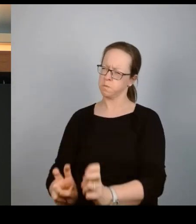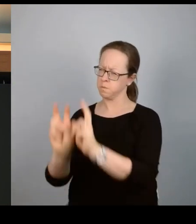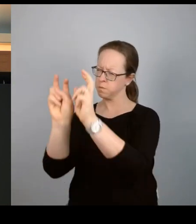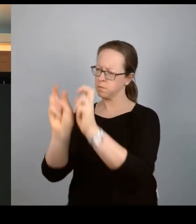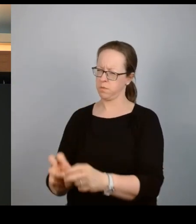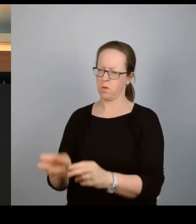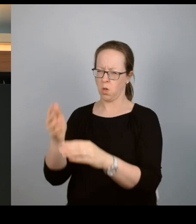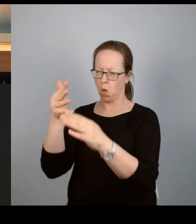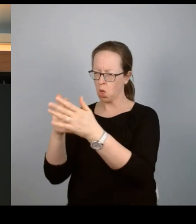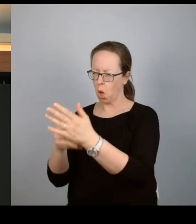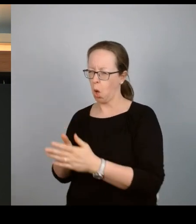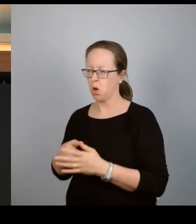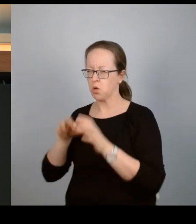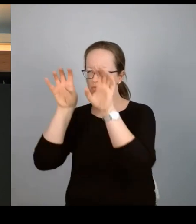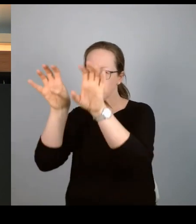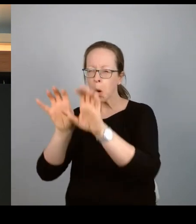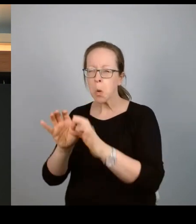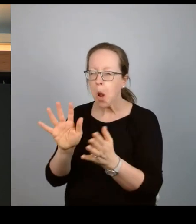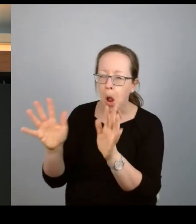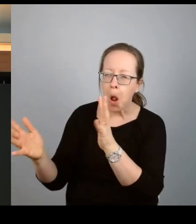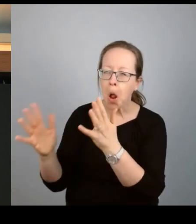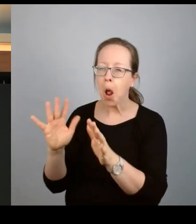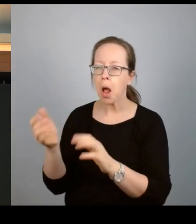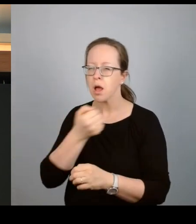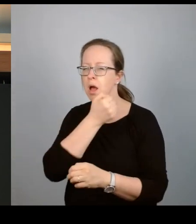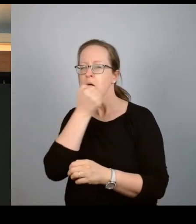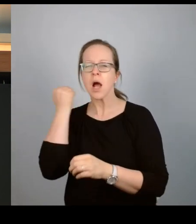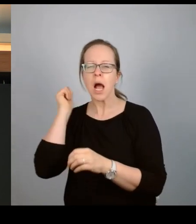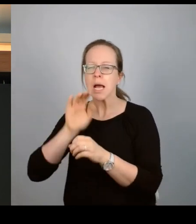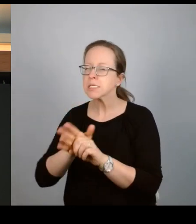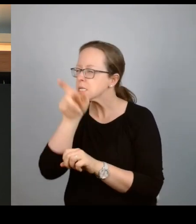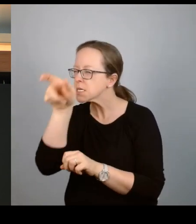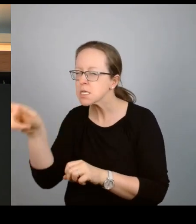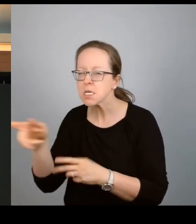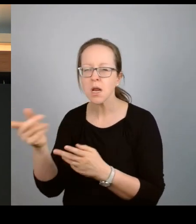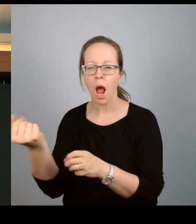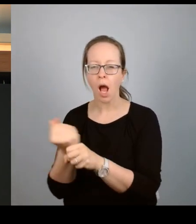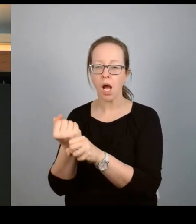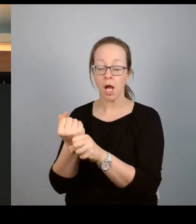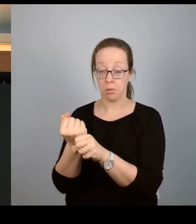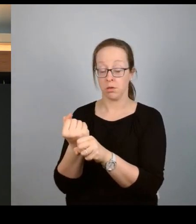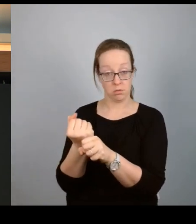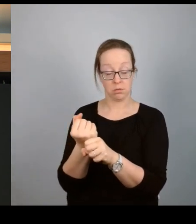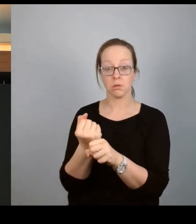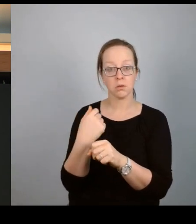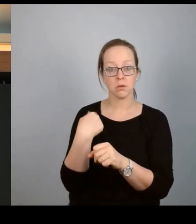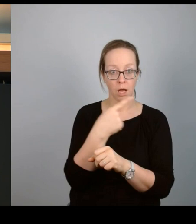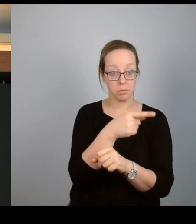mit Ihren Schlickertruppen wie Antifa und kommunistische Plattform und alles, was sie an